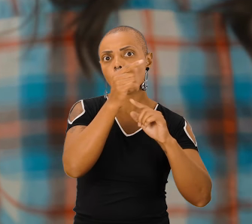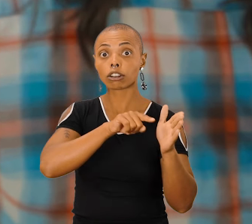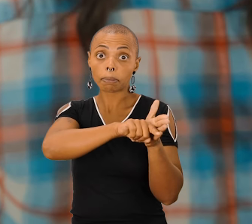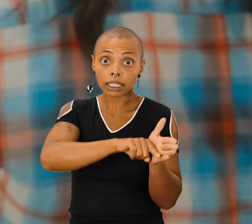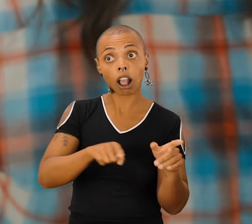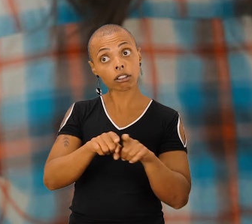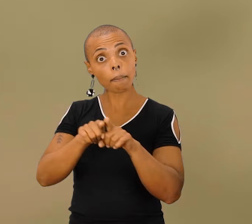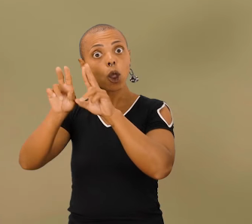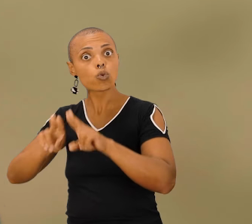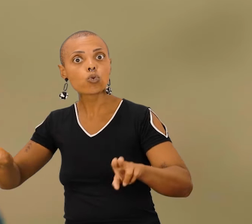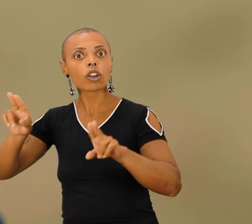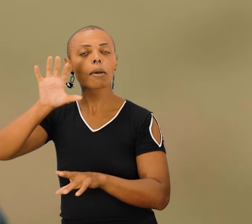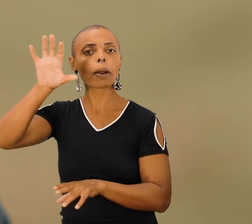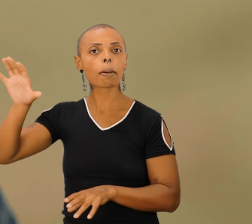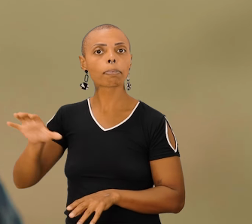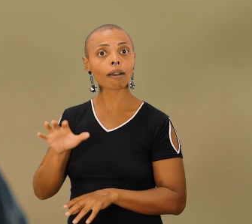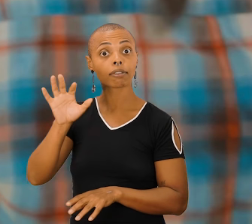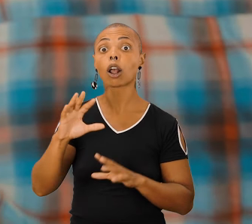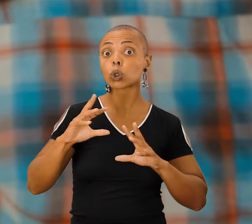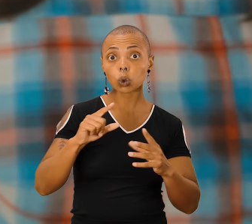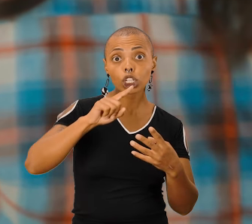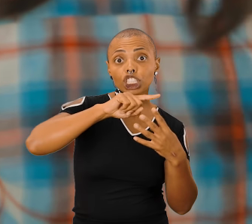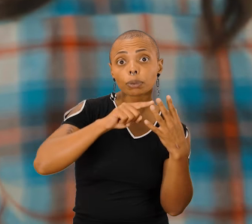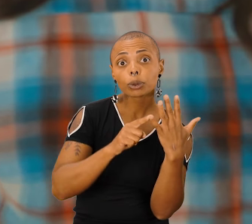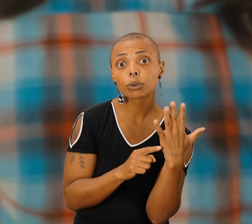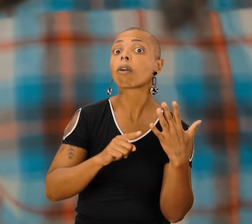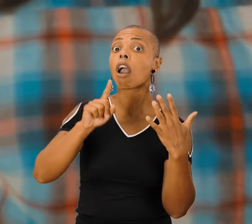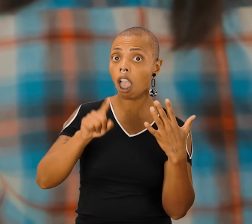Esses são todos exemplos de categorias que fazem parte do antes da porteira.